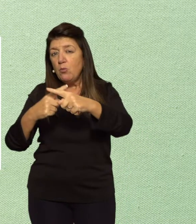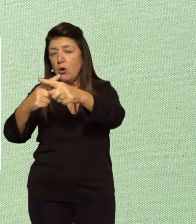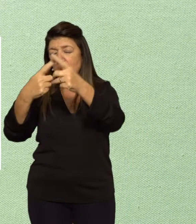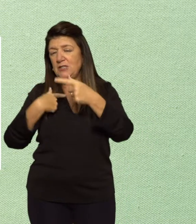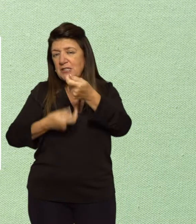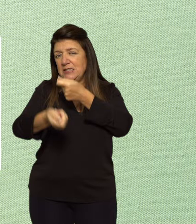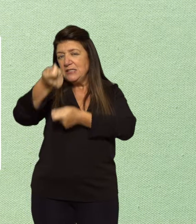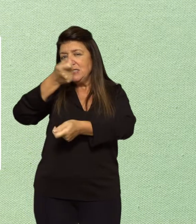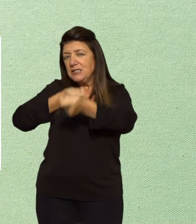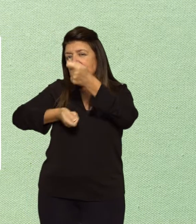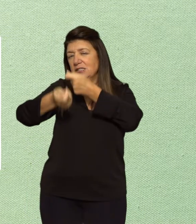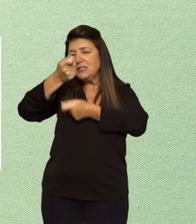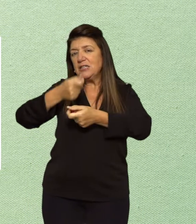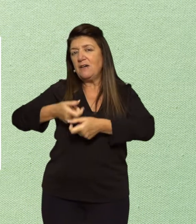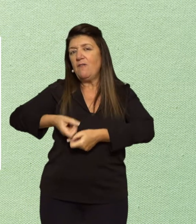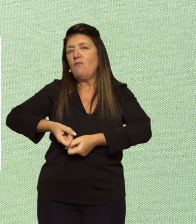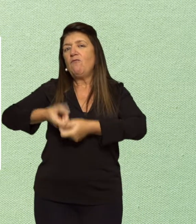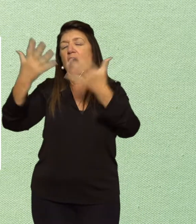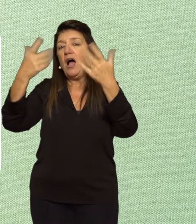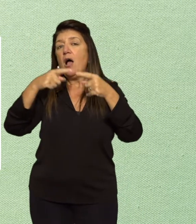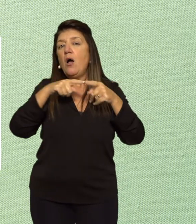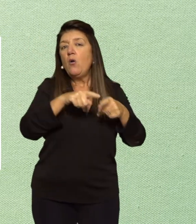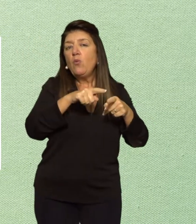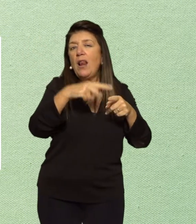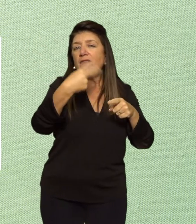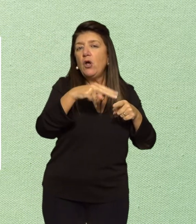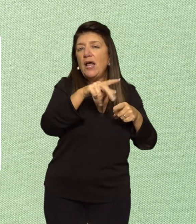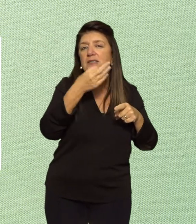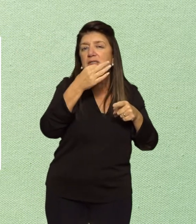violenza che ti è capitata non ti ha definito. Sei una persona che è stata male, che è stata